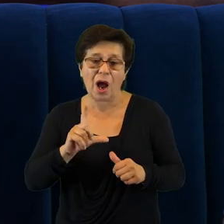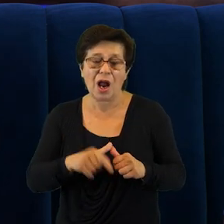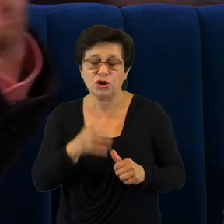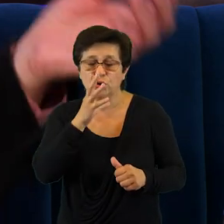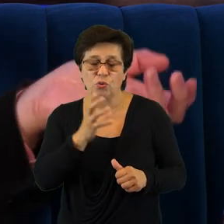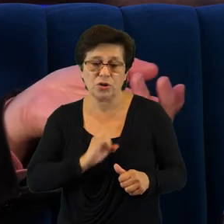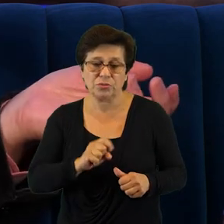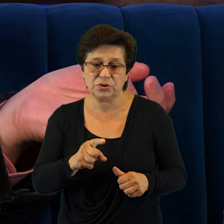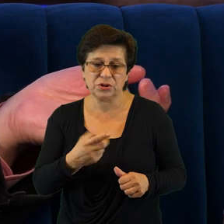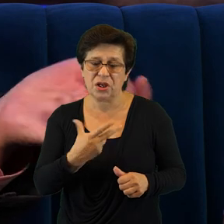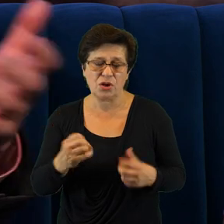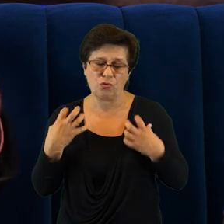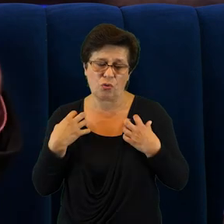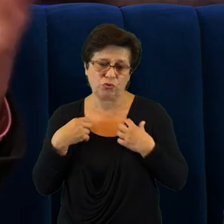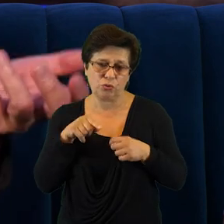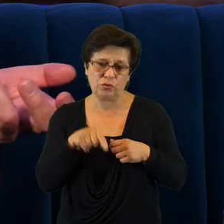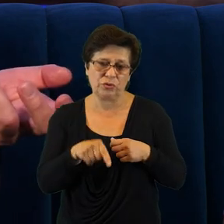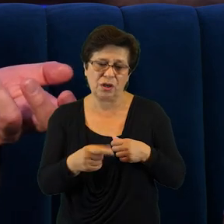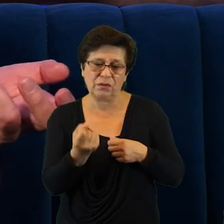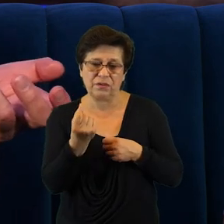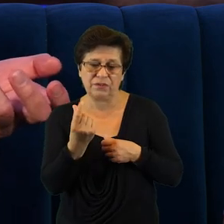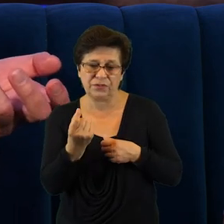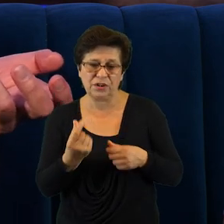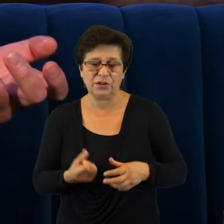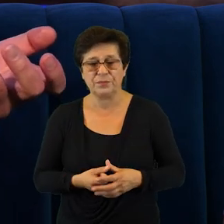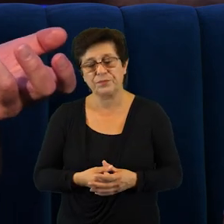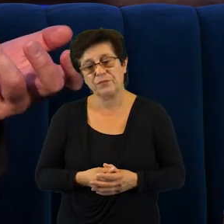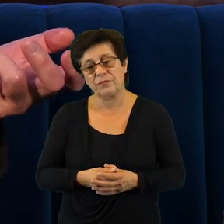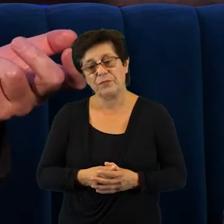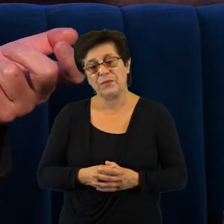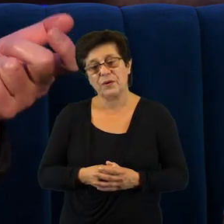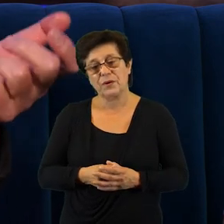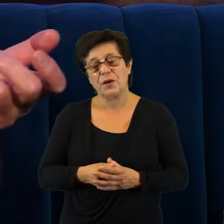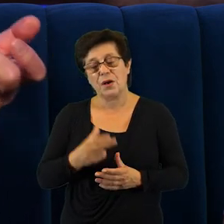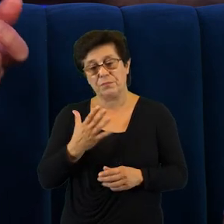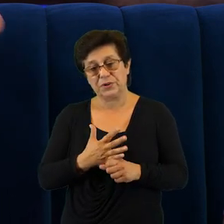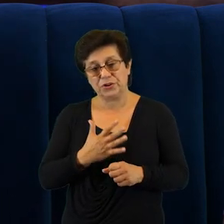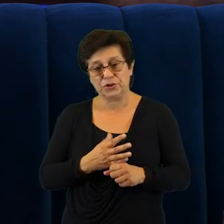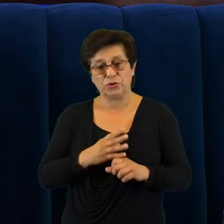Podpisuje nie tylko "List 34", ale później "List 59".